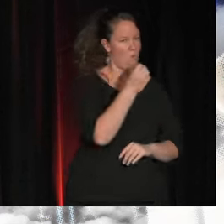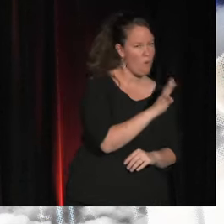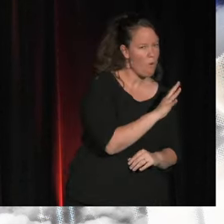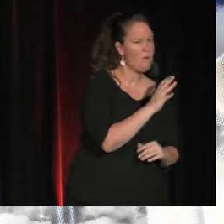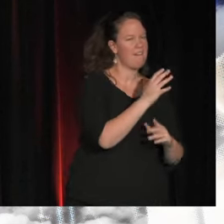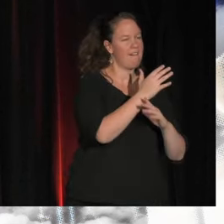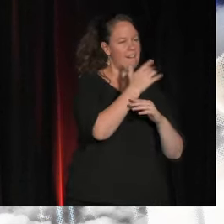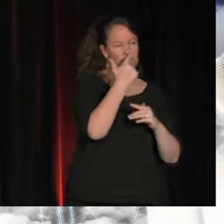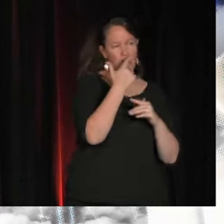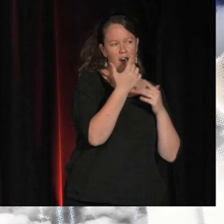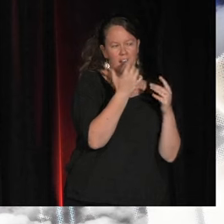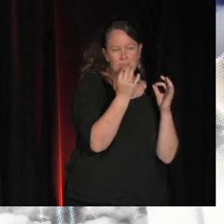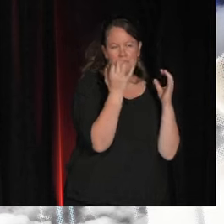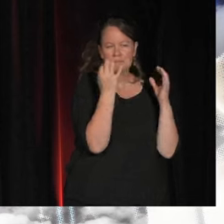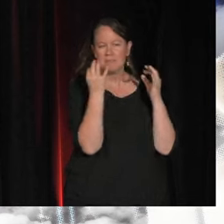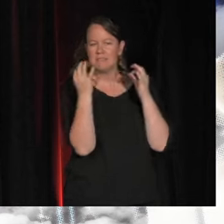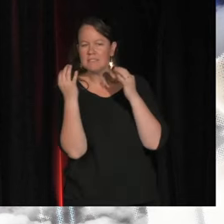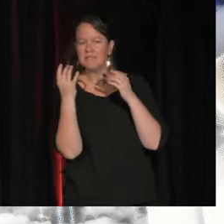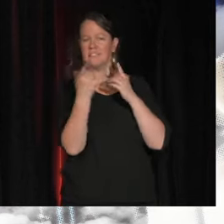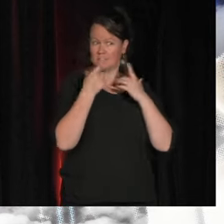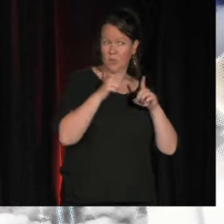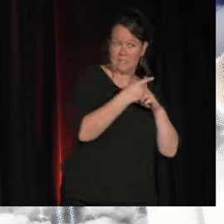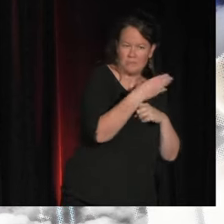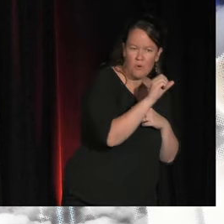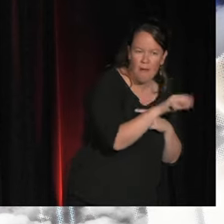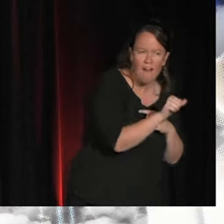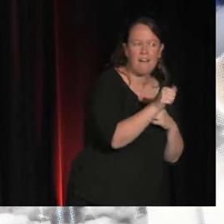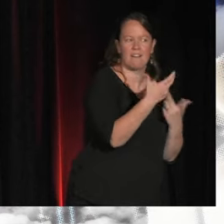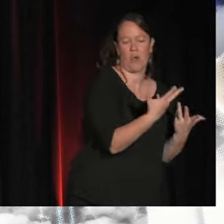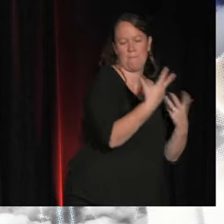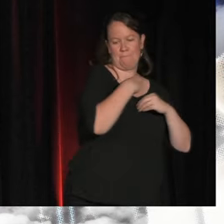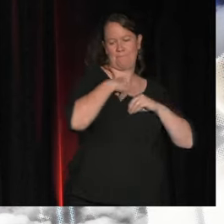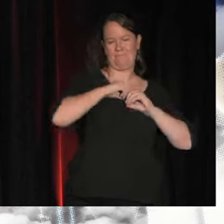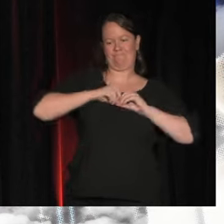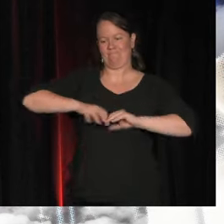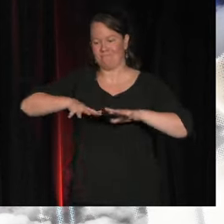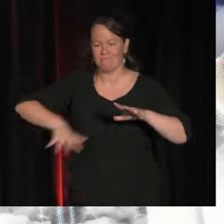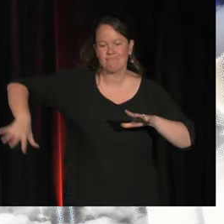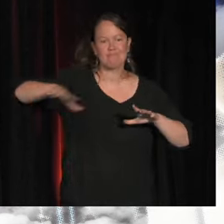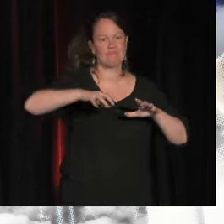dans d'autres modes de jeu et qui ont fait aussi la popularité du MOBA et qu'eux, ils se le réapproprient ensuite pour créer ce FPS-là.